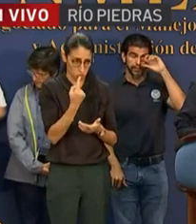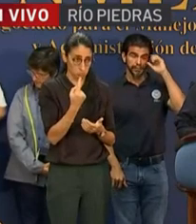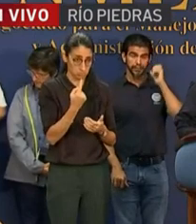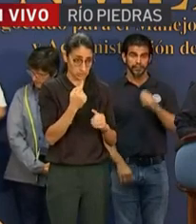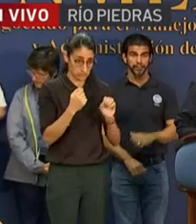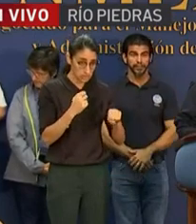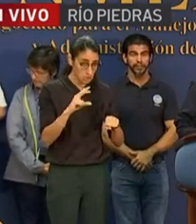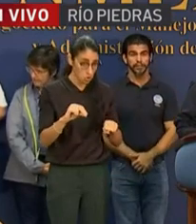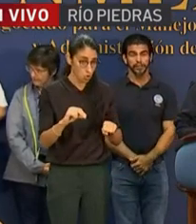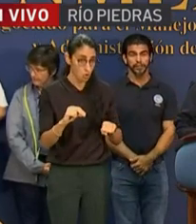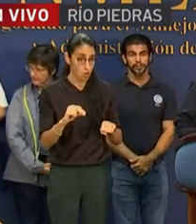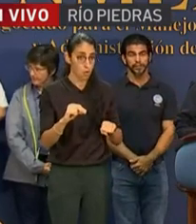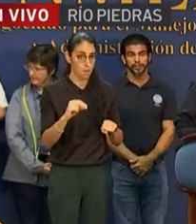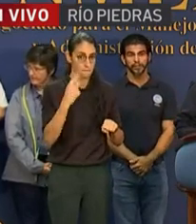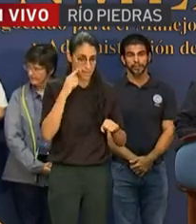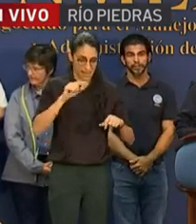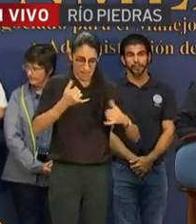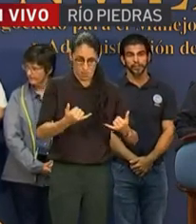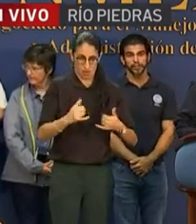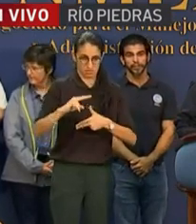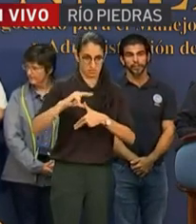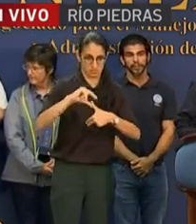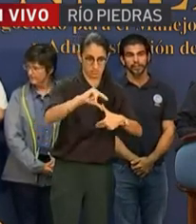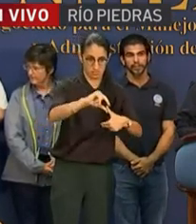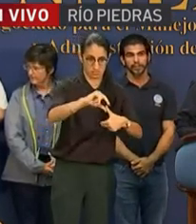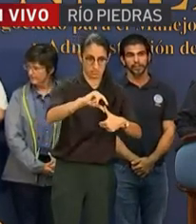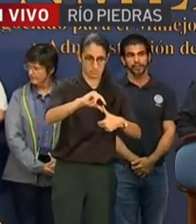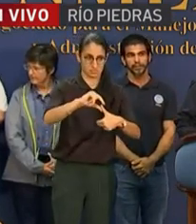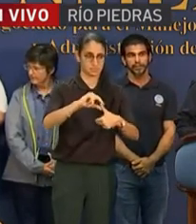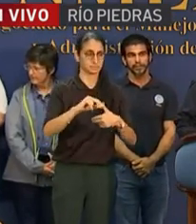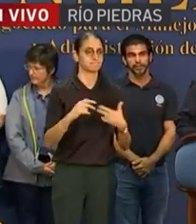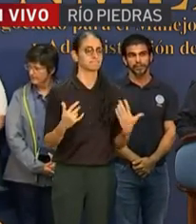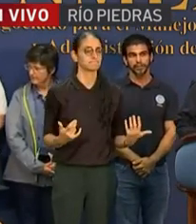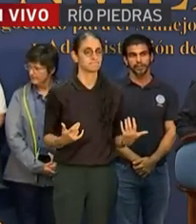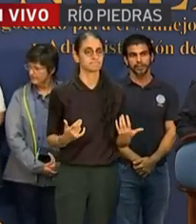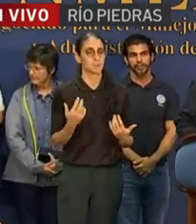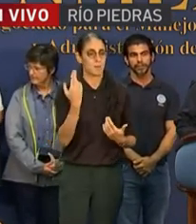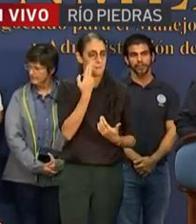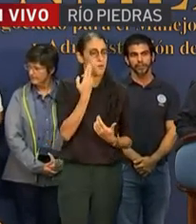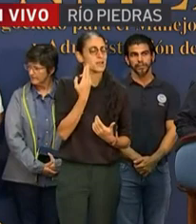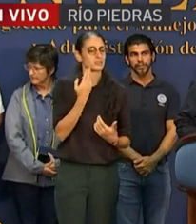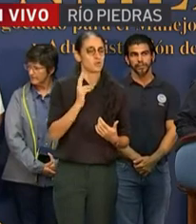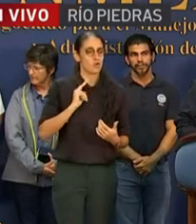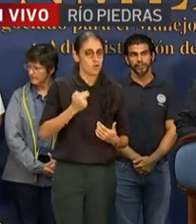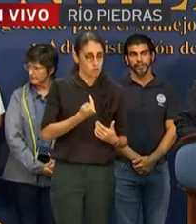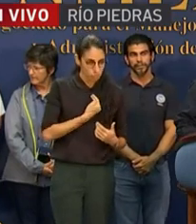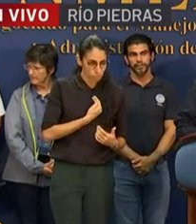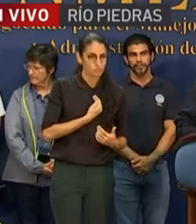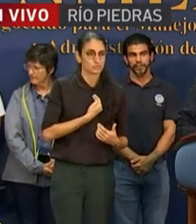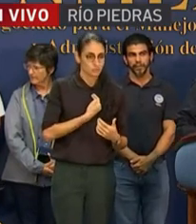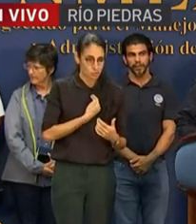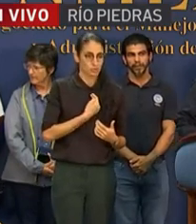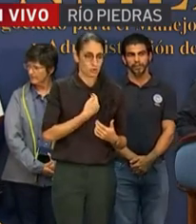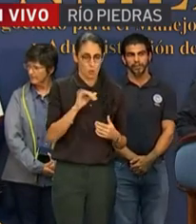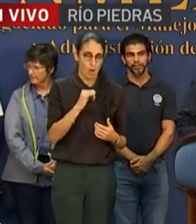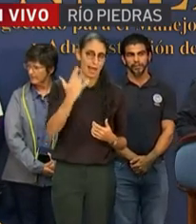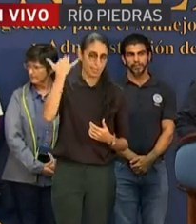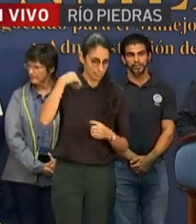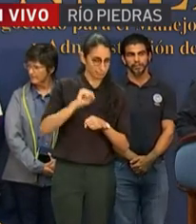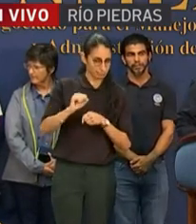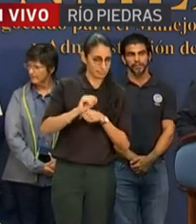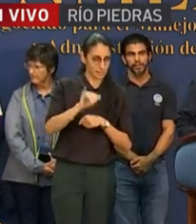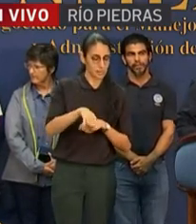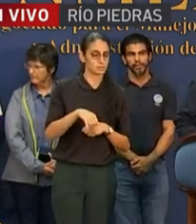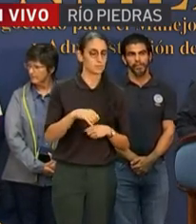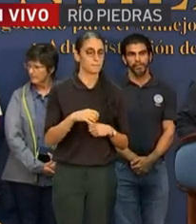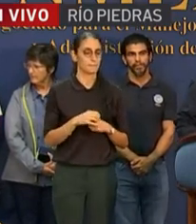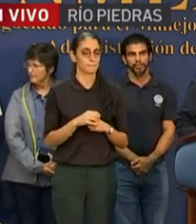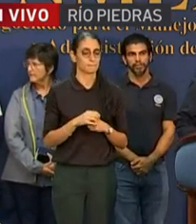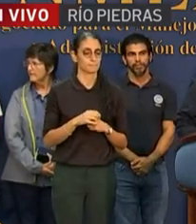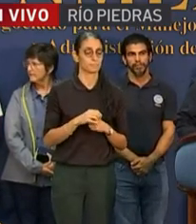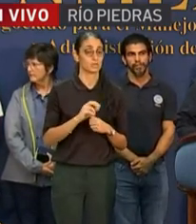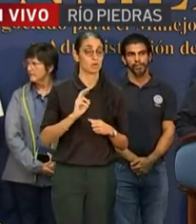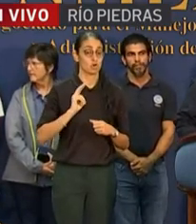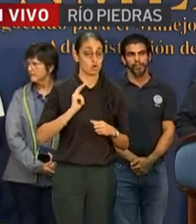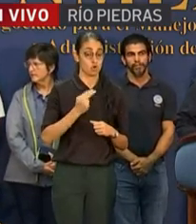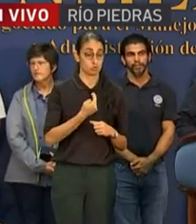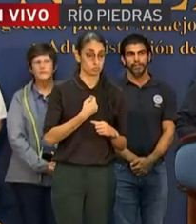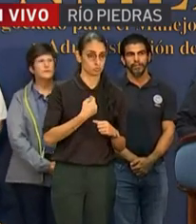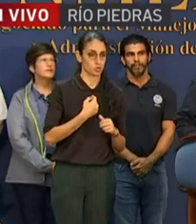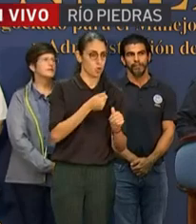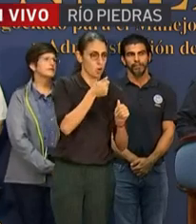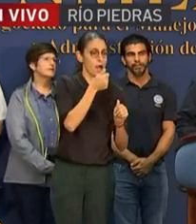HAY ALGÚN MUNICIPIO DONDE NO